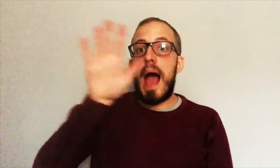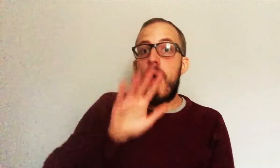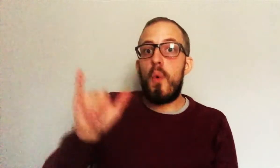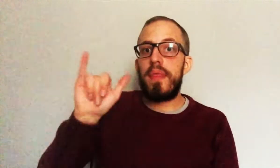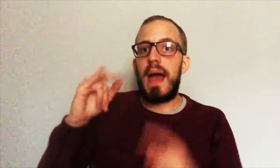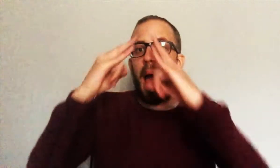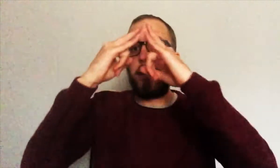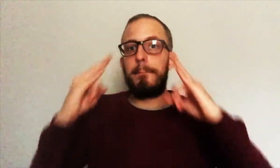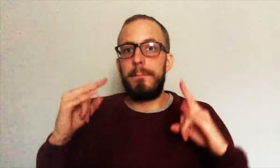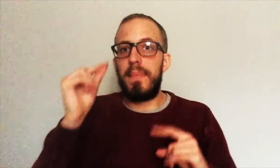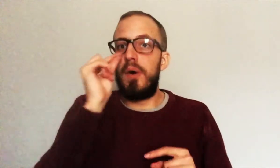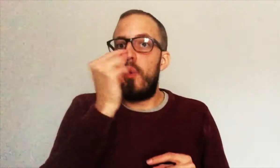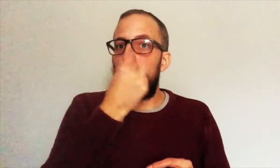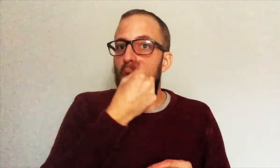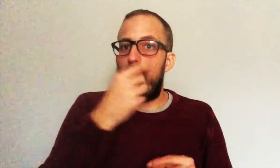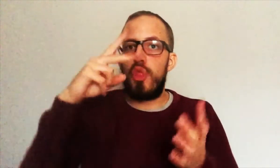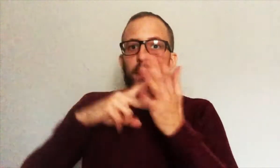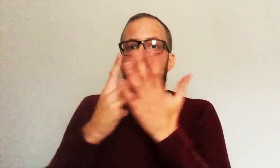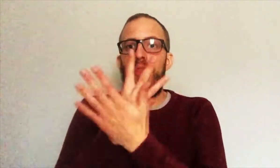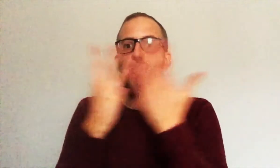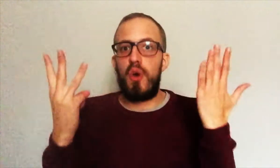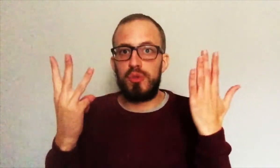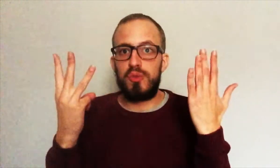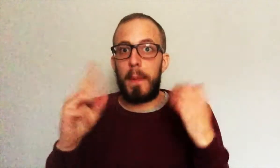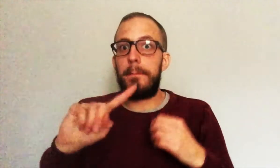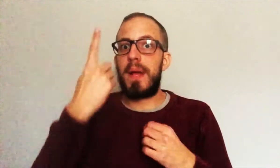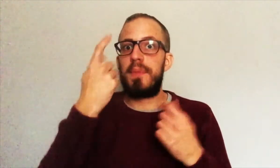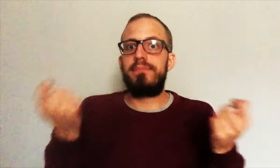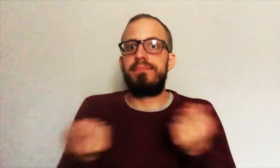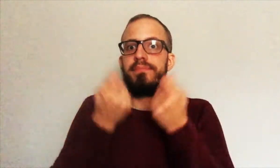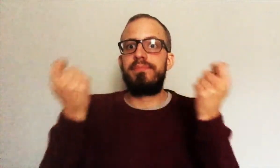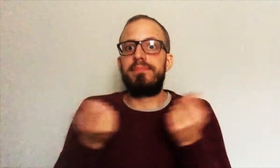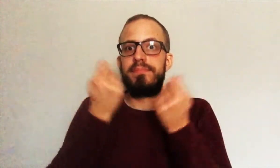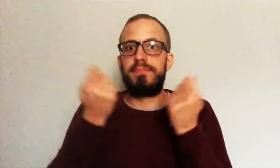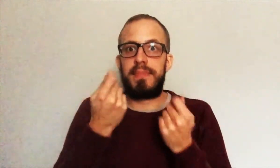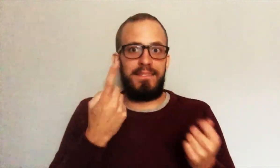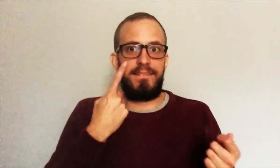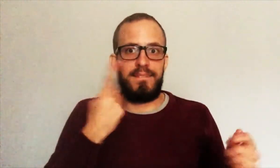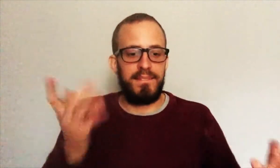Ya tenemos el 1er anuncio del EUDY Junior Camp 2018. ¡Vamos a verlo!